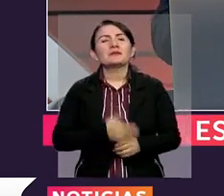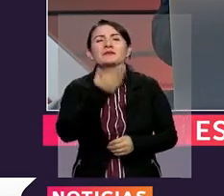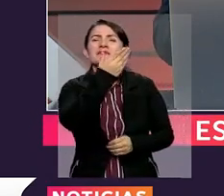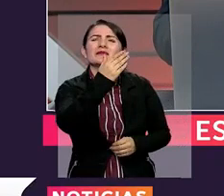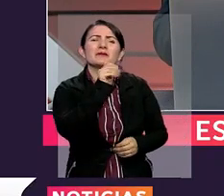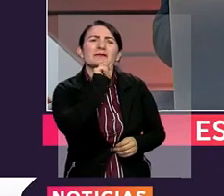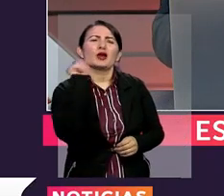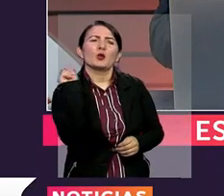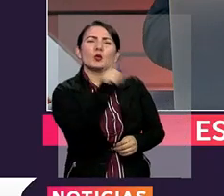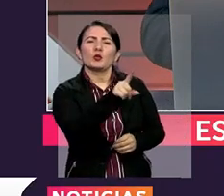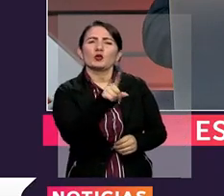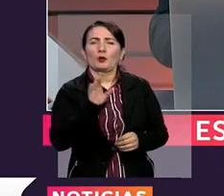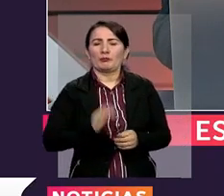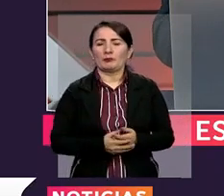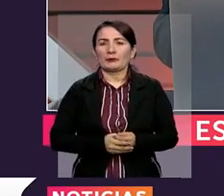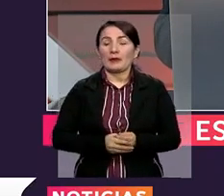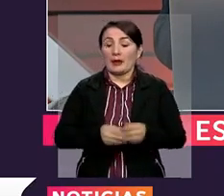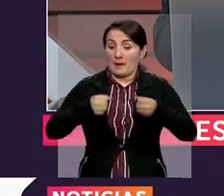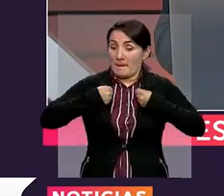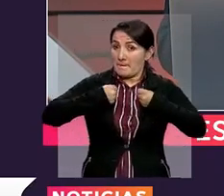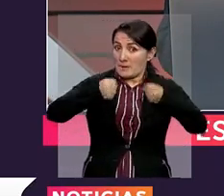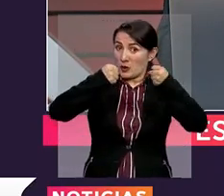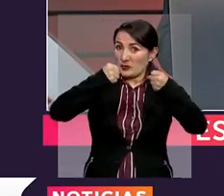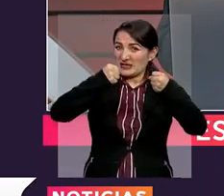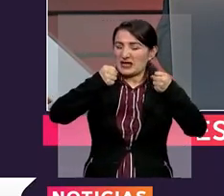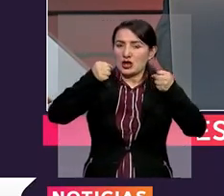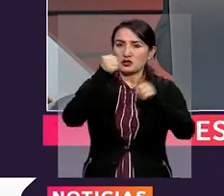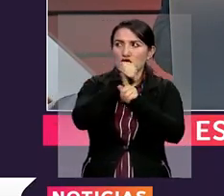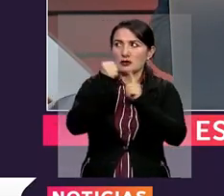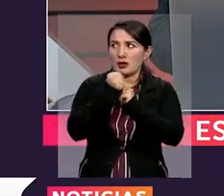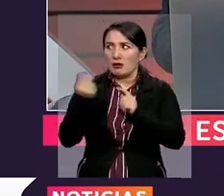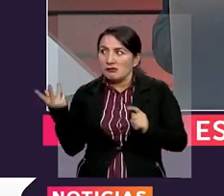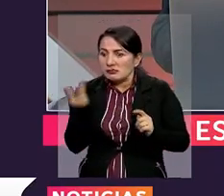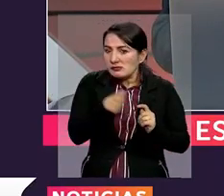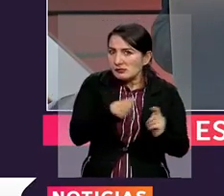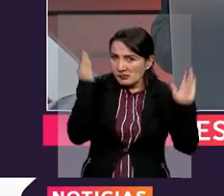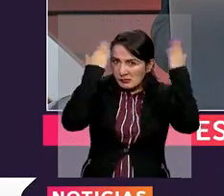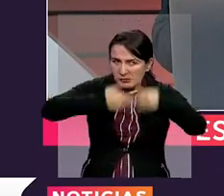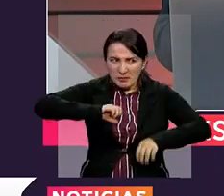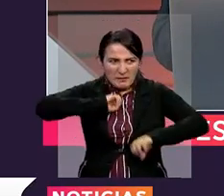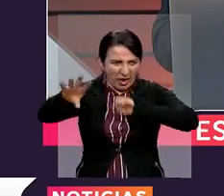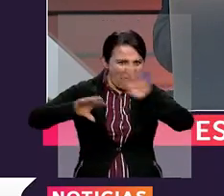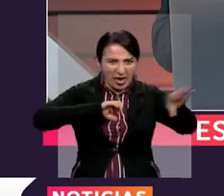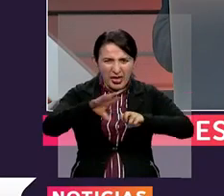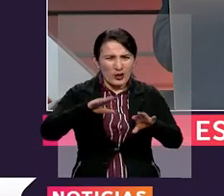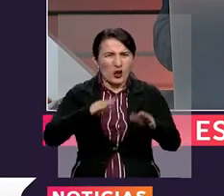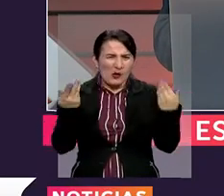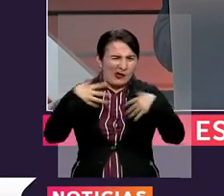QUE SE PROTEGER Y TAMBIéN LA PROTECCIóN DE LOS DERECHOS